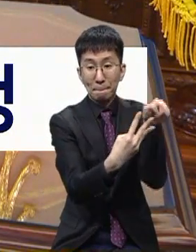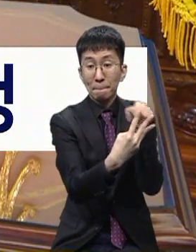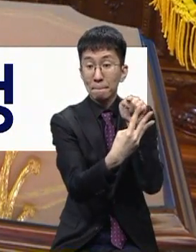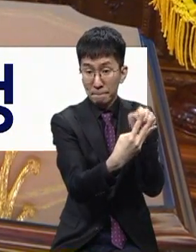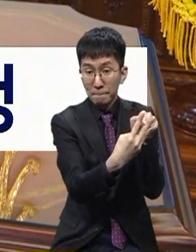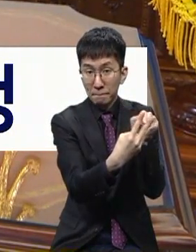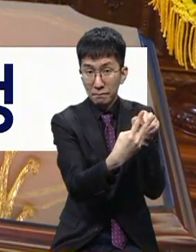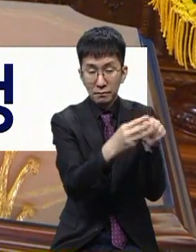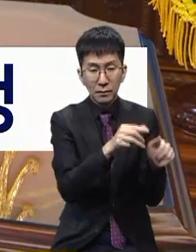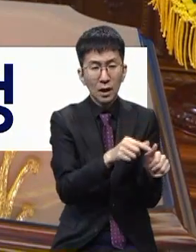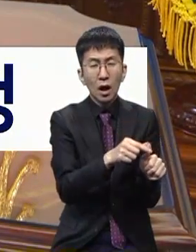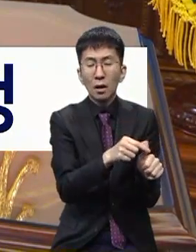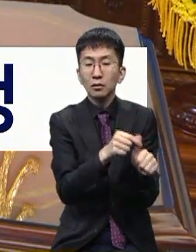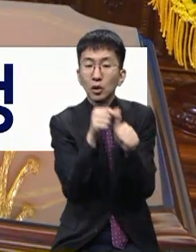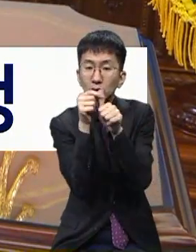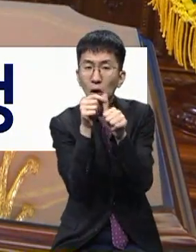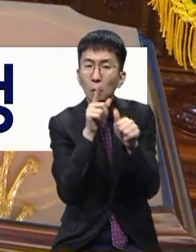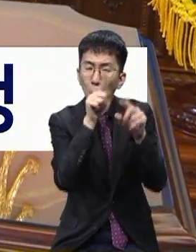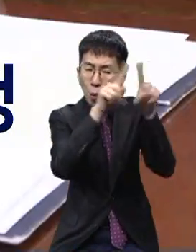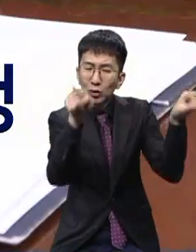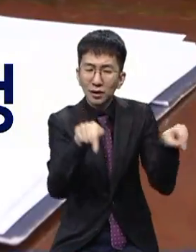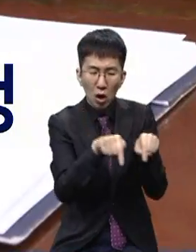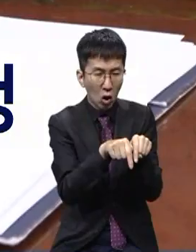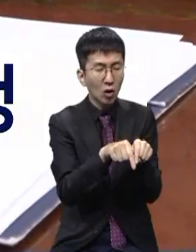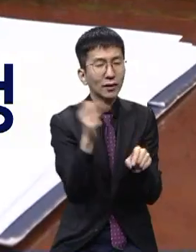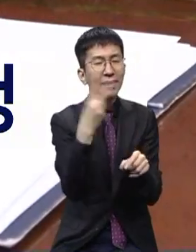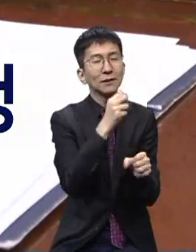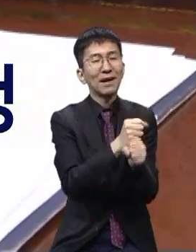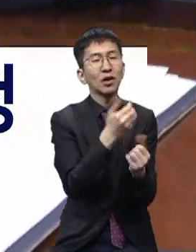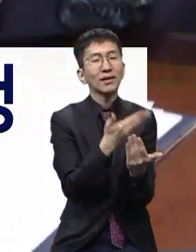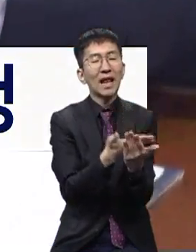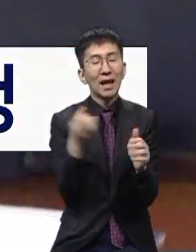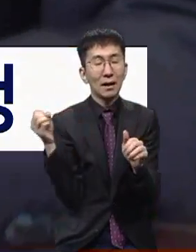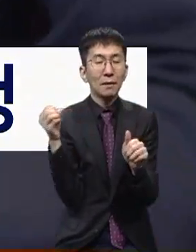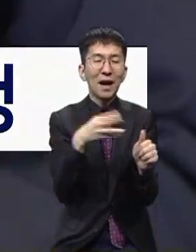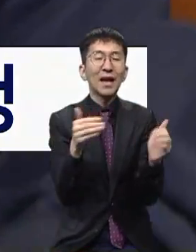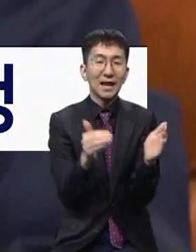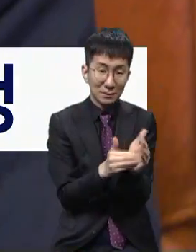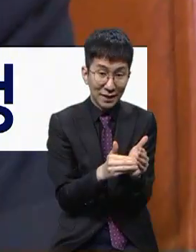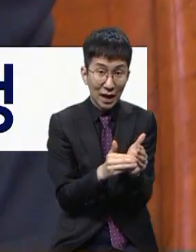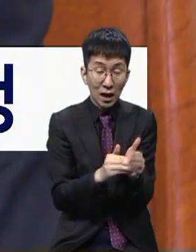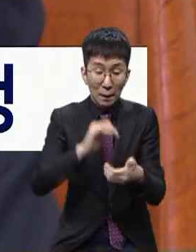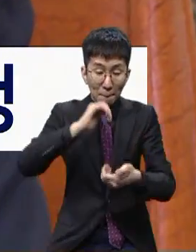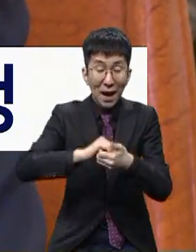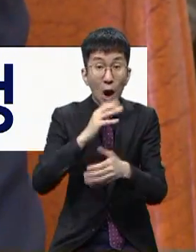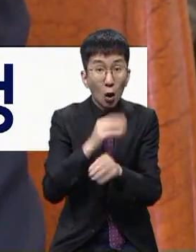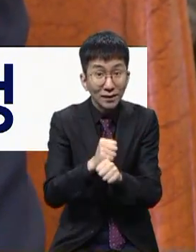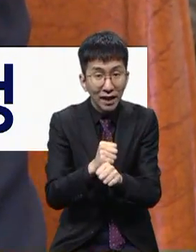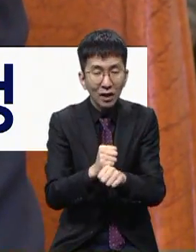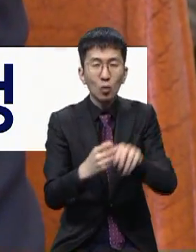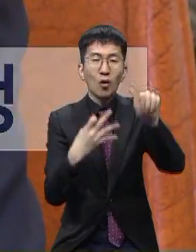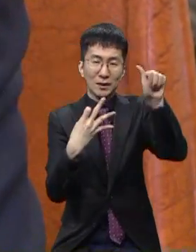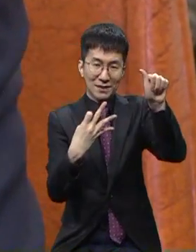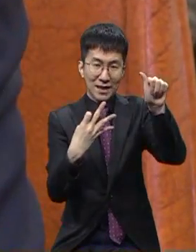장관 후보에 대한 청문 보고서 재송부를 요청했습니다. 시한은 오는 14일까지 나흘의 시간을 제시했습니다.